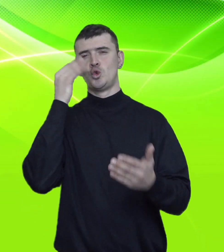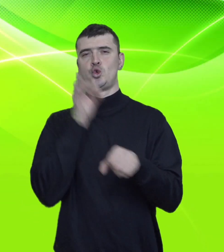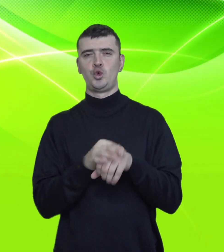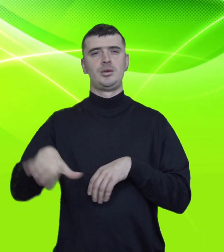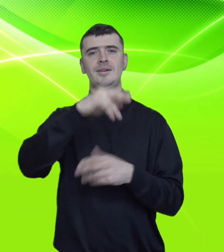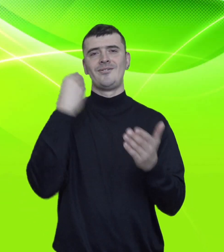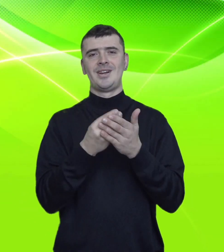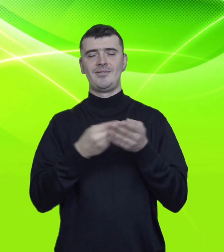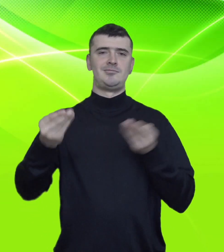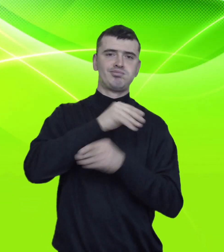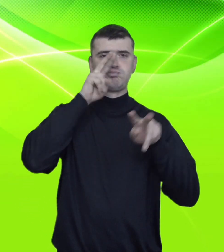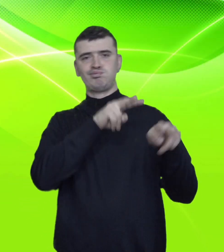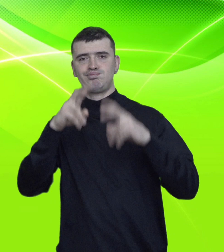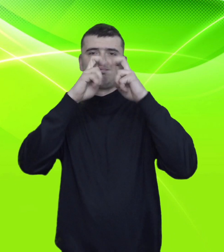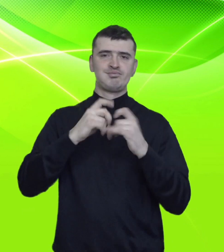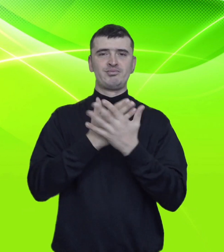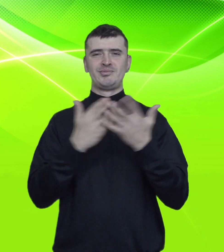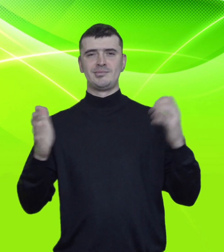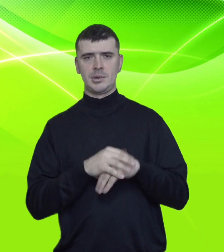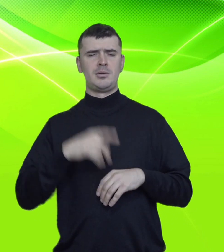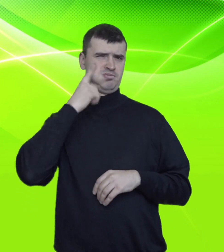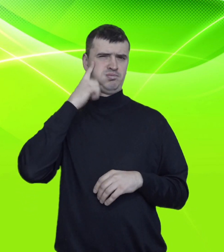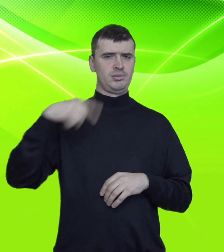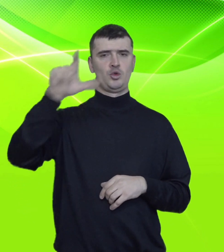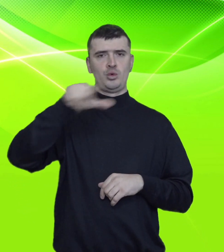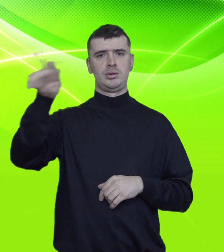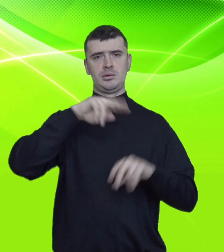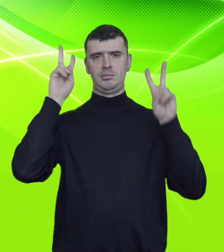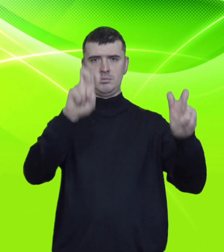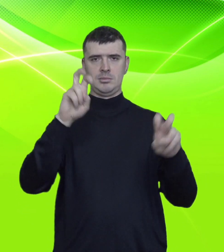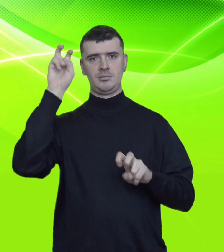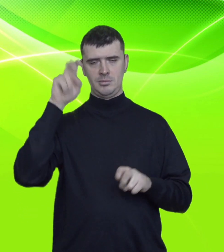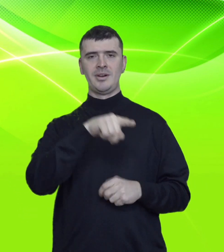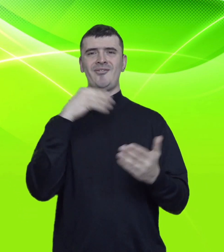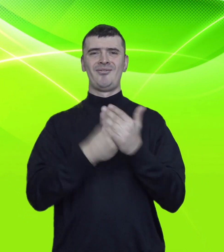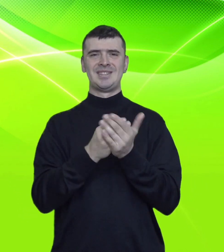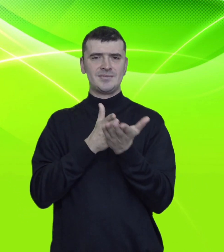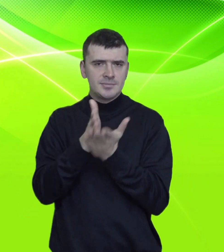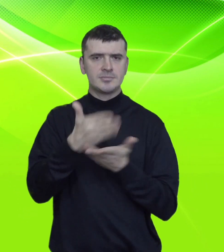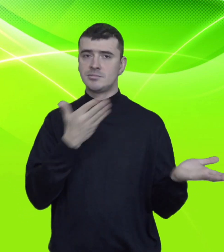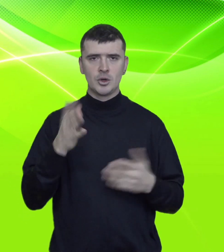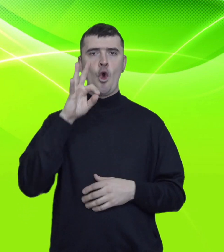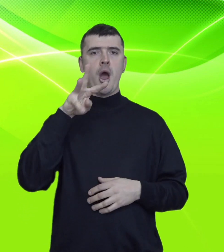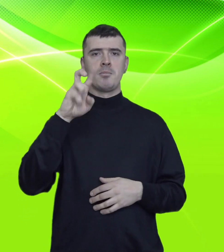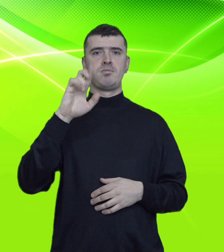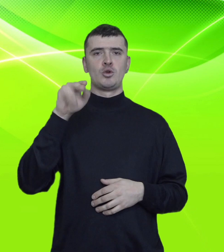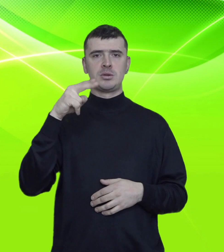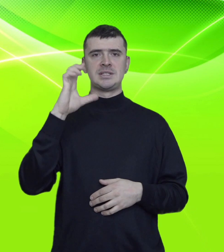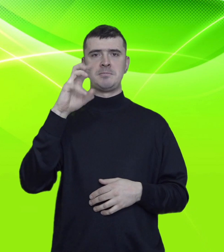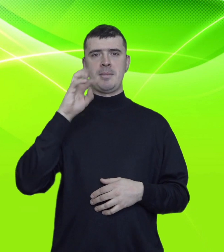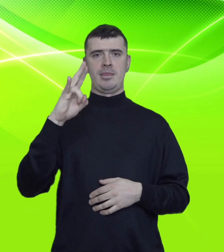Финансовый уполномоченный (чаще его называют финансовым омбудсменом)